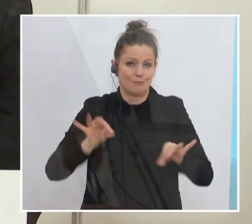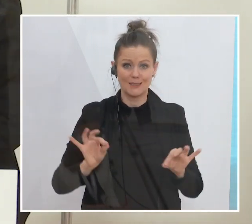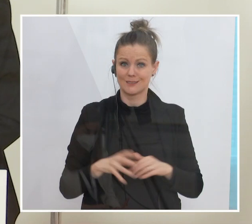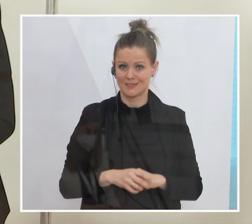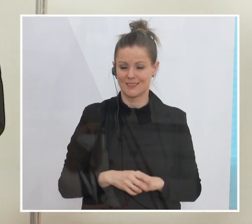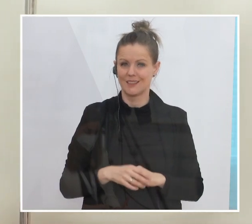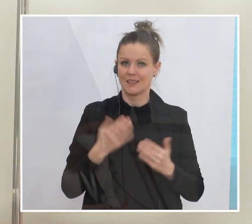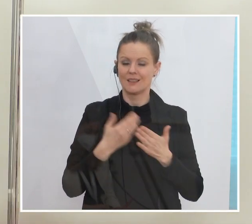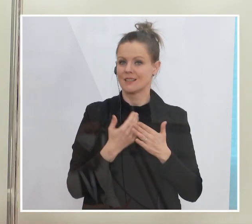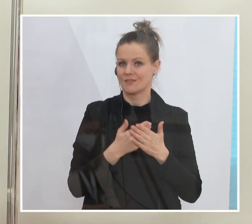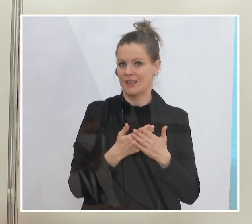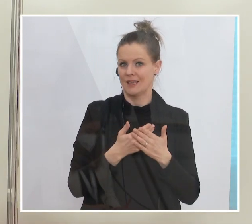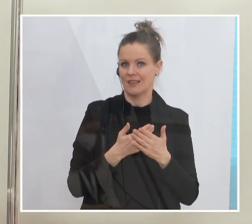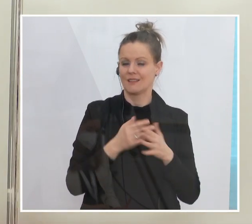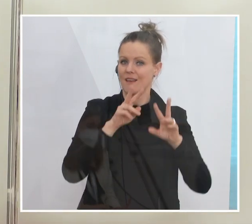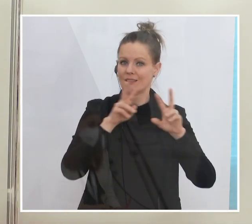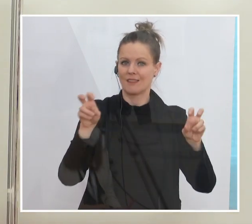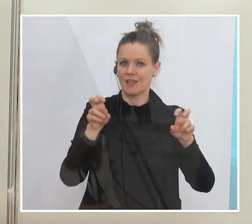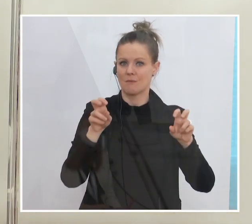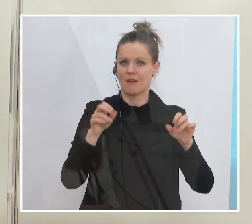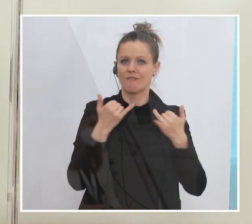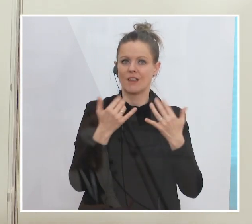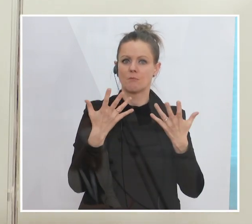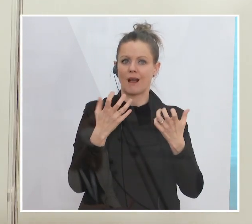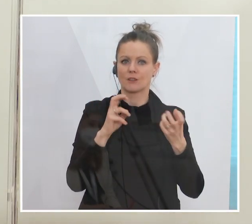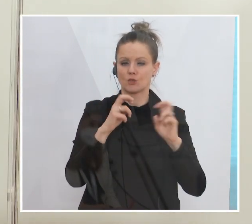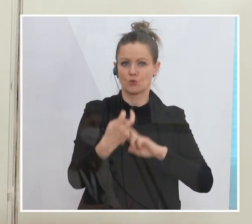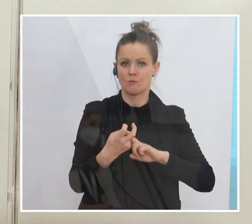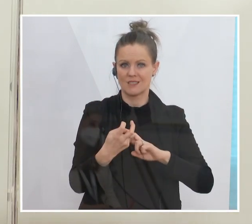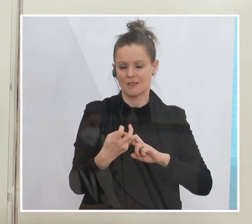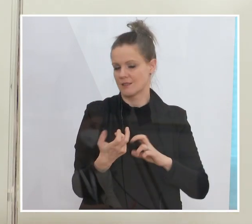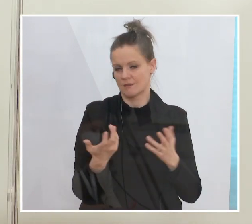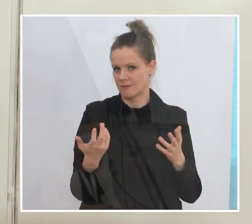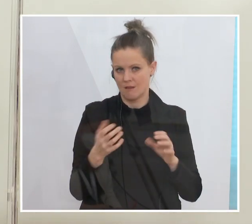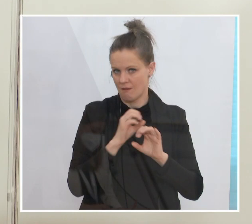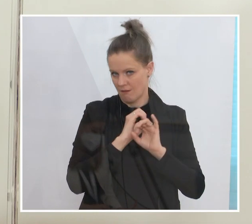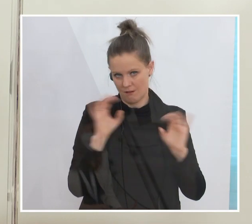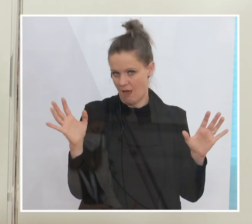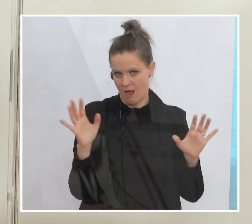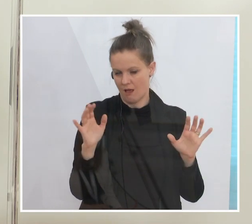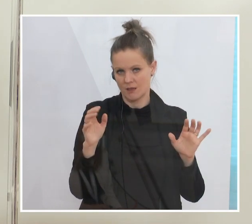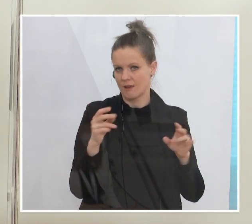sind die Fragen der praktischen Umsetzung dann immer auch noch relevant. Und vielleicht noch zur